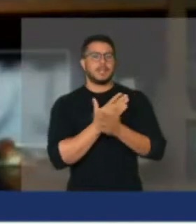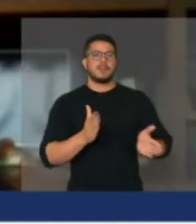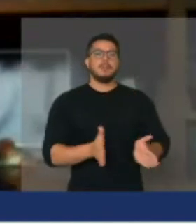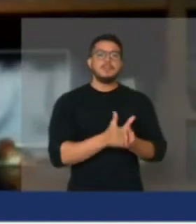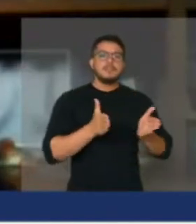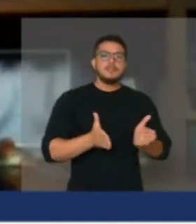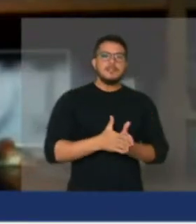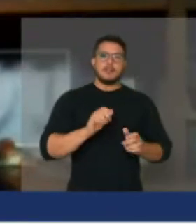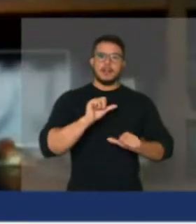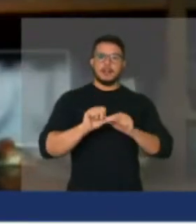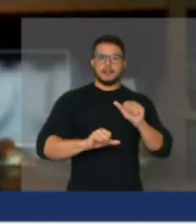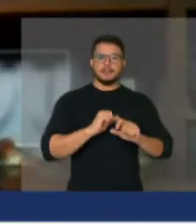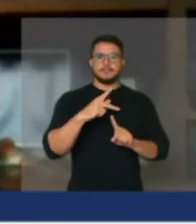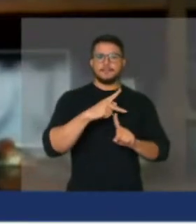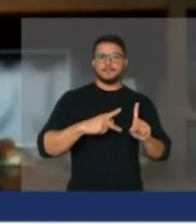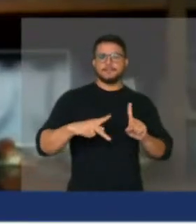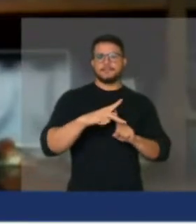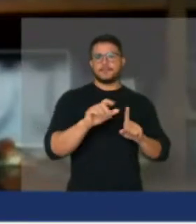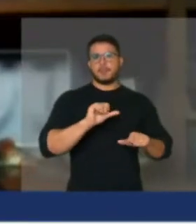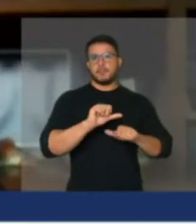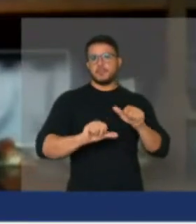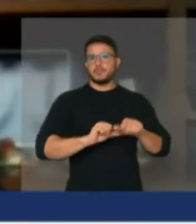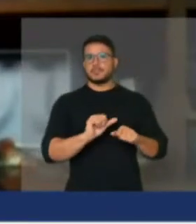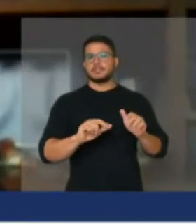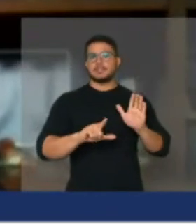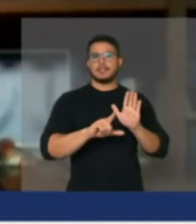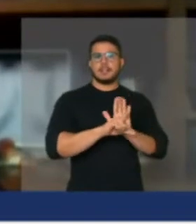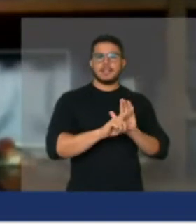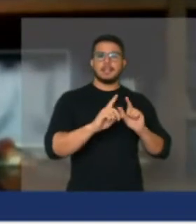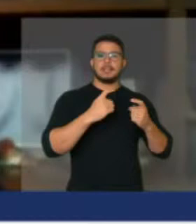A REFORMA DA PREVIDÊNCIA COM A REFORMA TRABALHISTA E ADMINISTRATIVA, O PAULO GUEDES DEVERIA RENUNCIAR